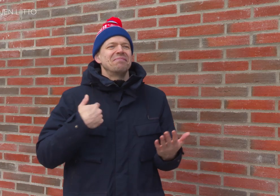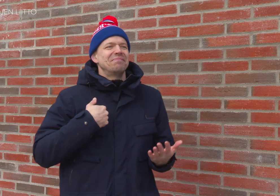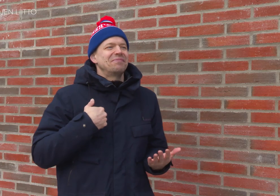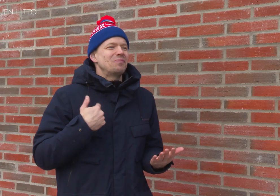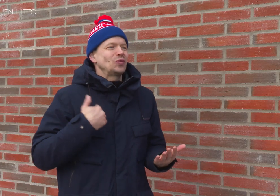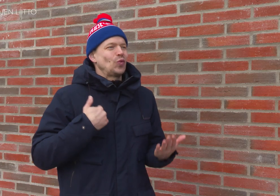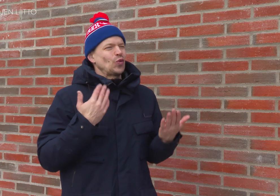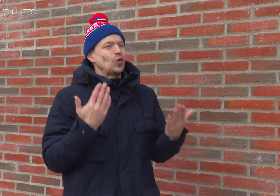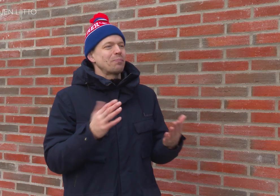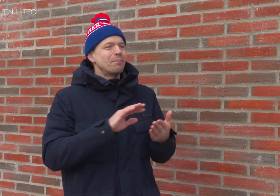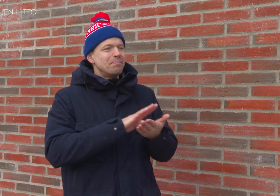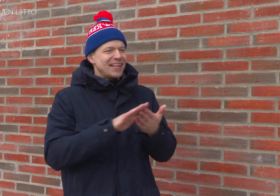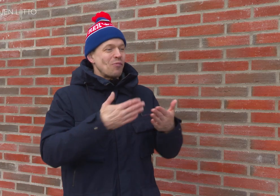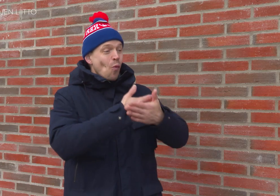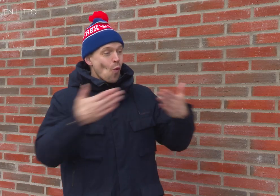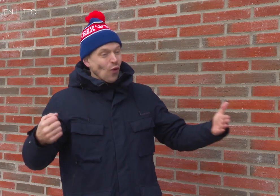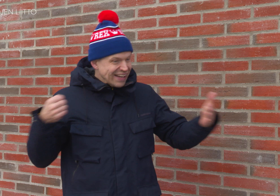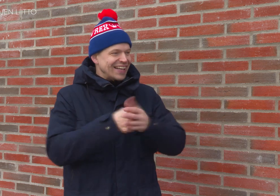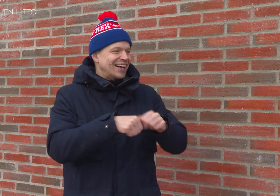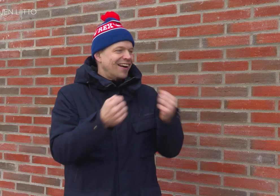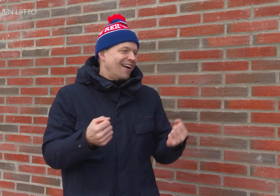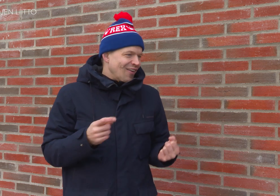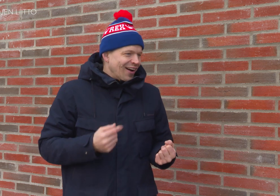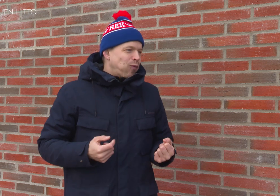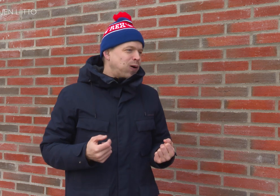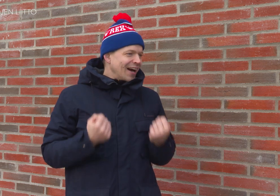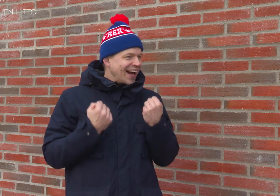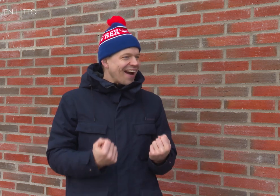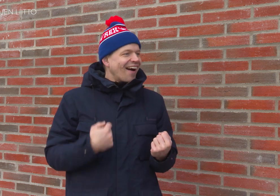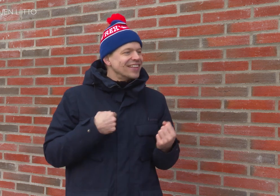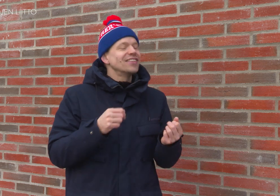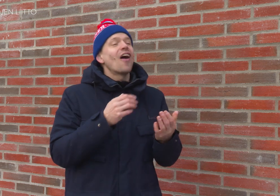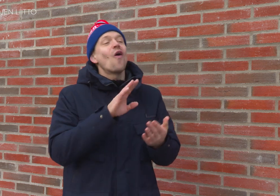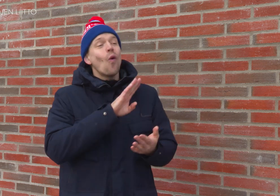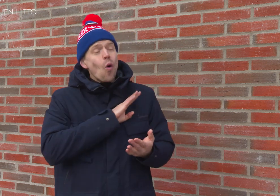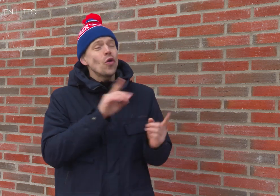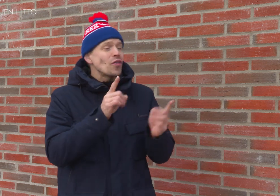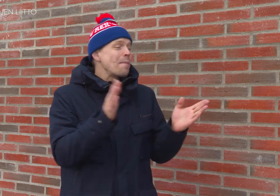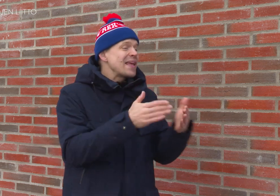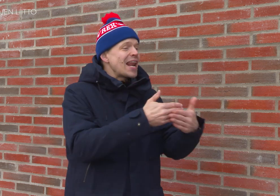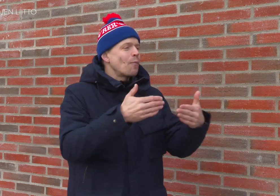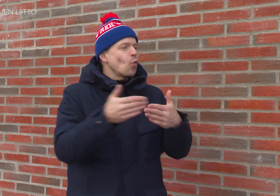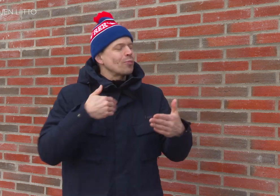Vaikka juuri nyt tuntuukin siltä, etten oikein jaksaisi murtaa mitään muureja, - on minulla kuitenkin pienempiä päämääriä.